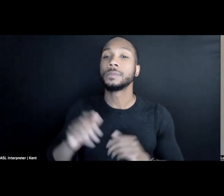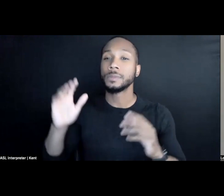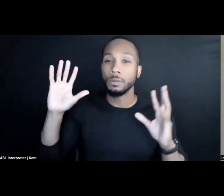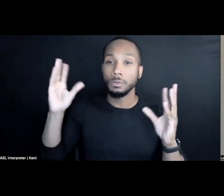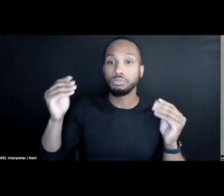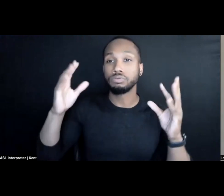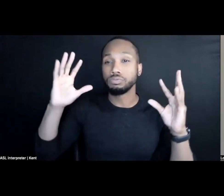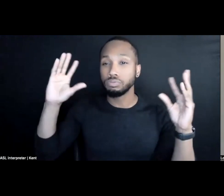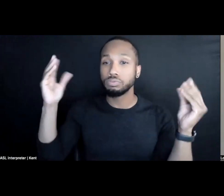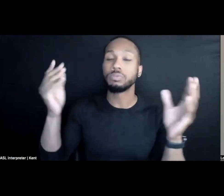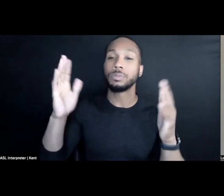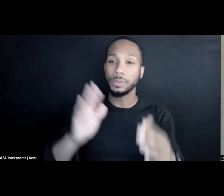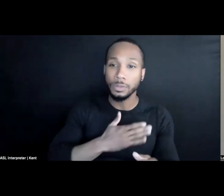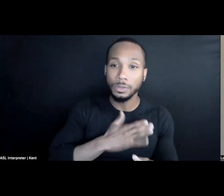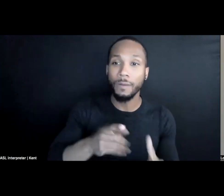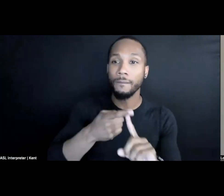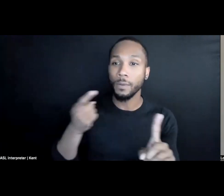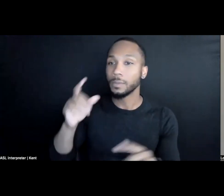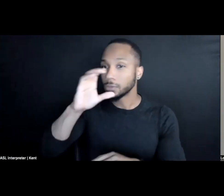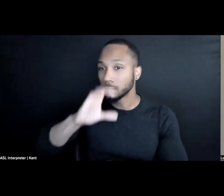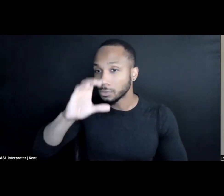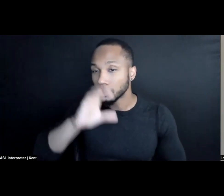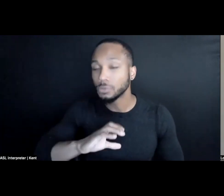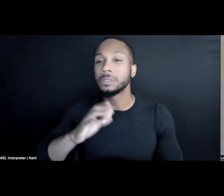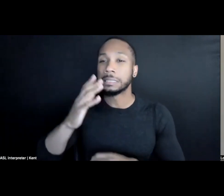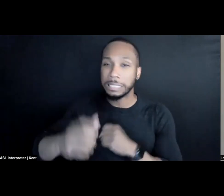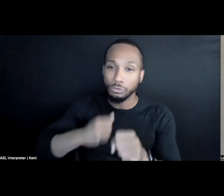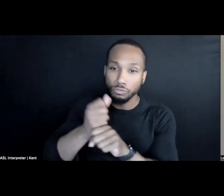siguiendo al canto de sirena de las comiquitas y, años más tarde,